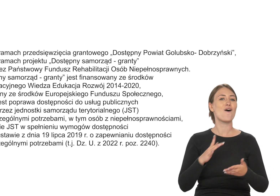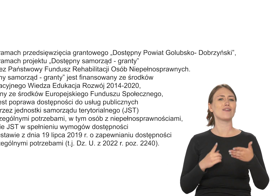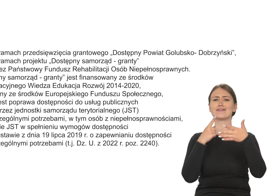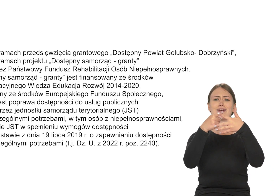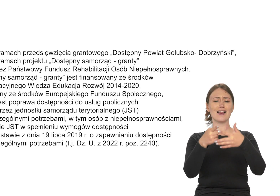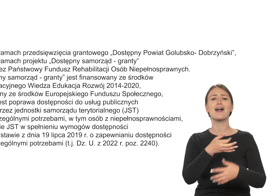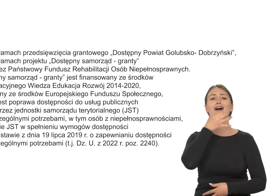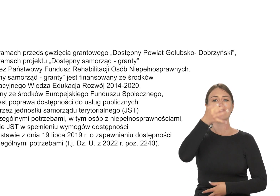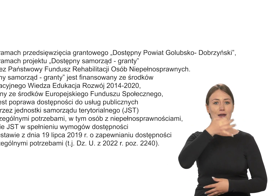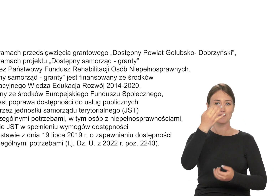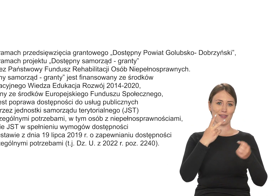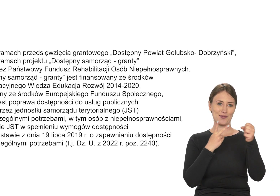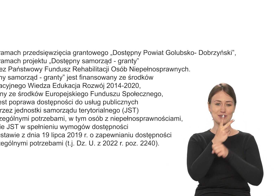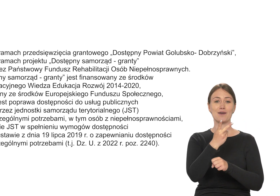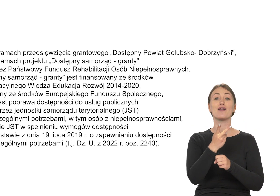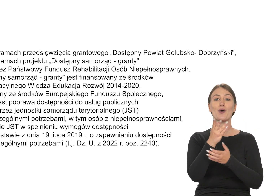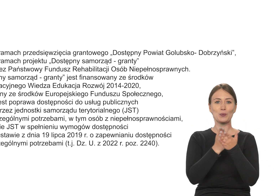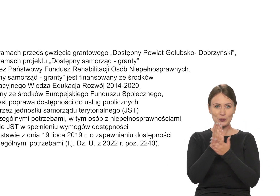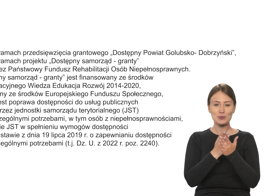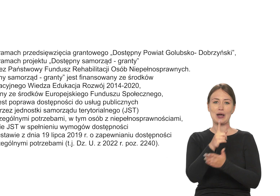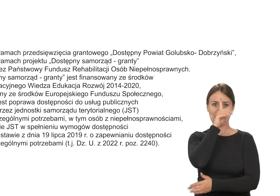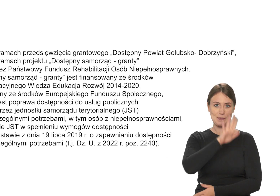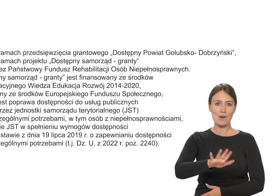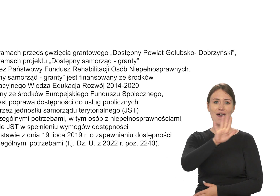którego celem jest poprawa dostępności do usług publicznych